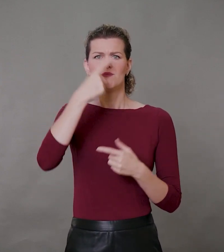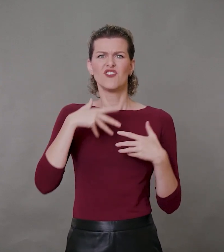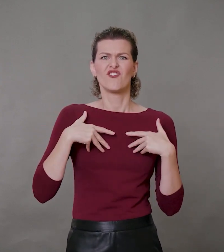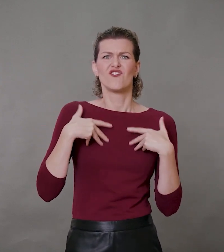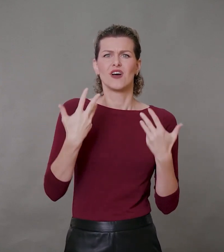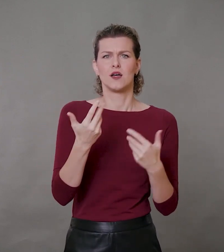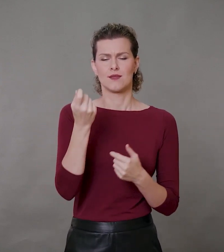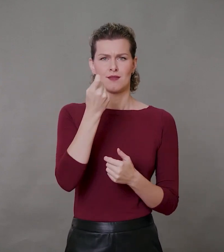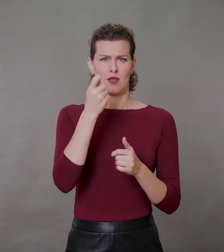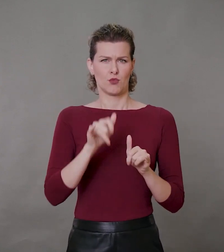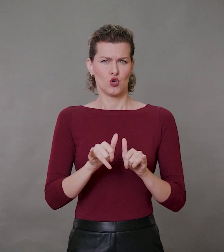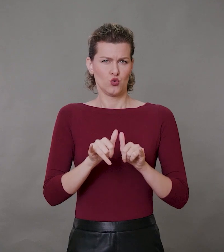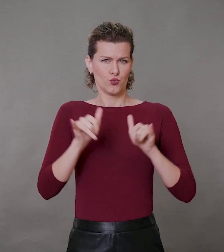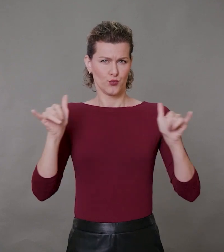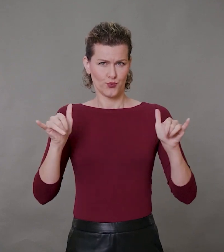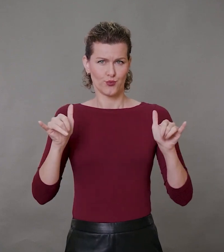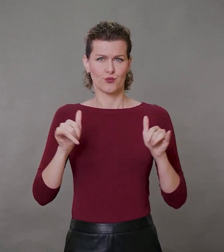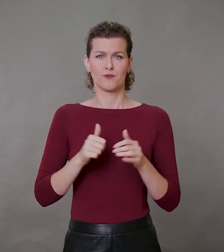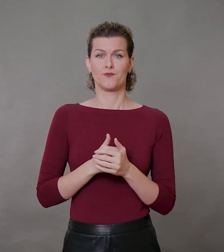несколько преувеличены.